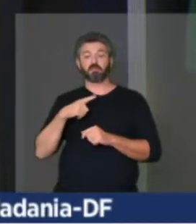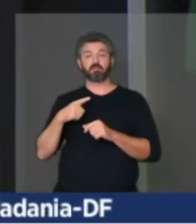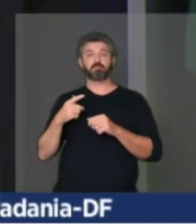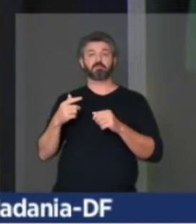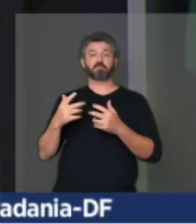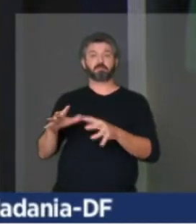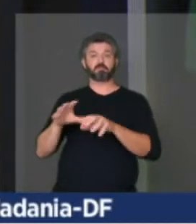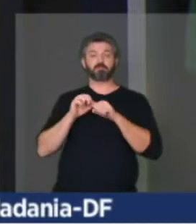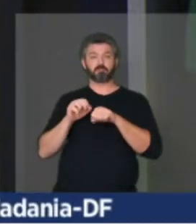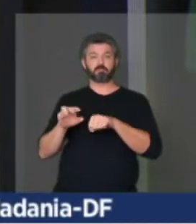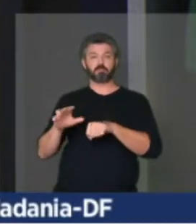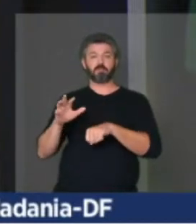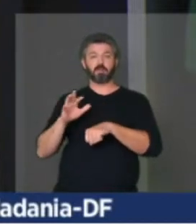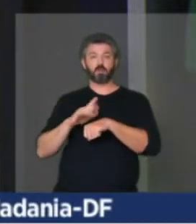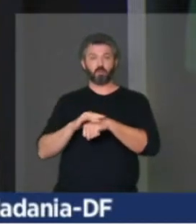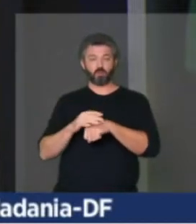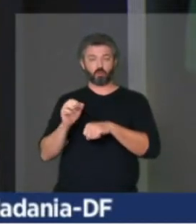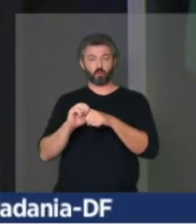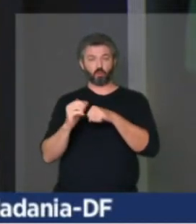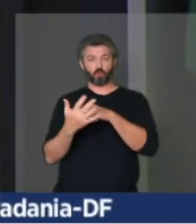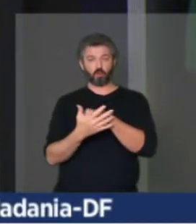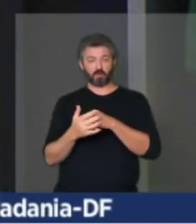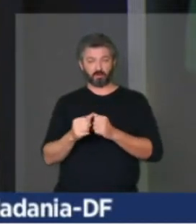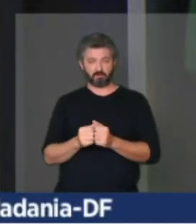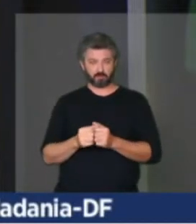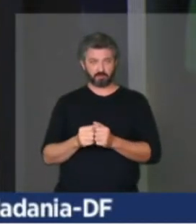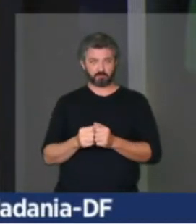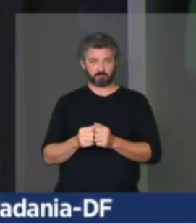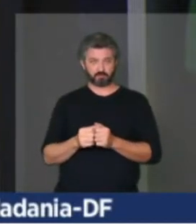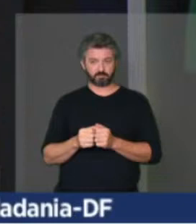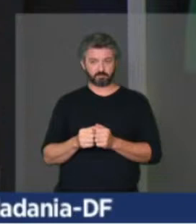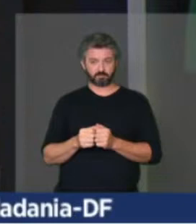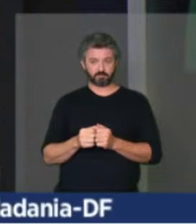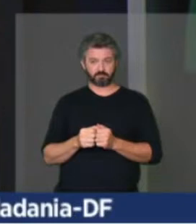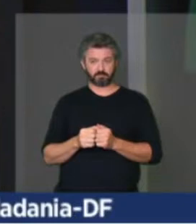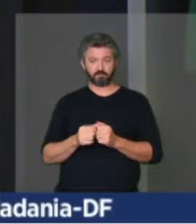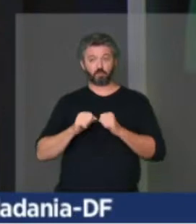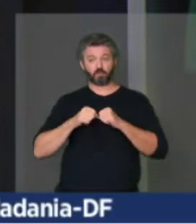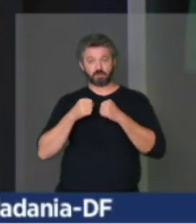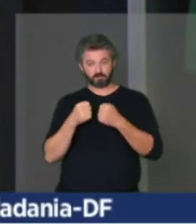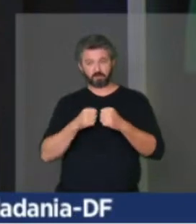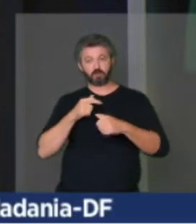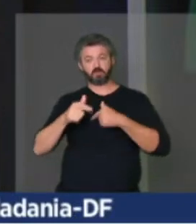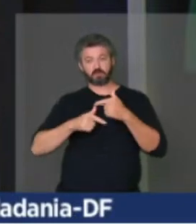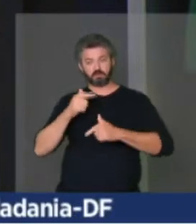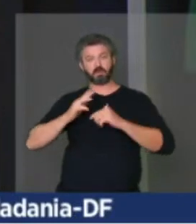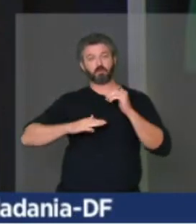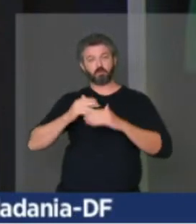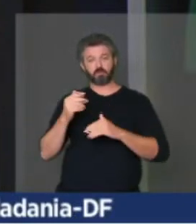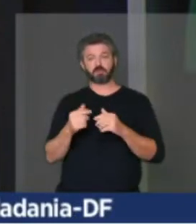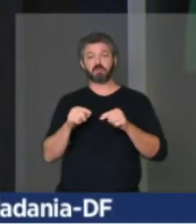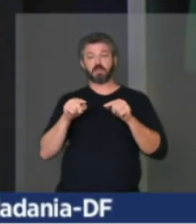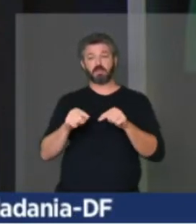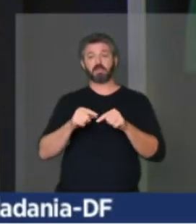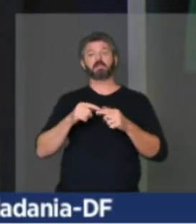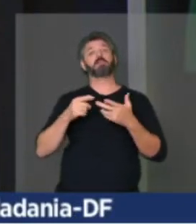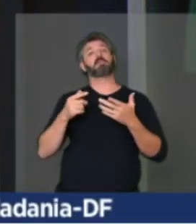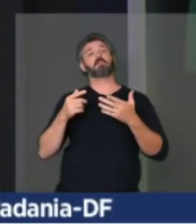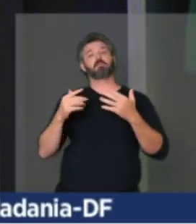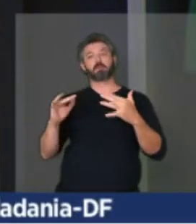RUS. EM RAZÃO DO DESEMPENHO DAS ATIVIDADES PROFISSIONAIS. ESSA EXPOSIÇÃO É , SEM DÚVIDA, MUITO MAIOR ENTRE MULHERES EMPREGADAS CUJAS ATIVIDADES LABORAIS SÃO